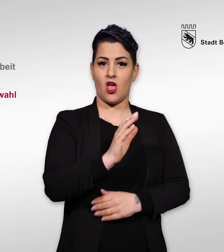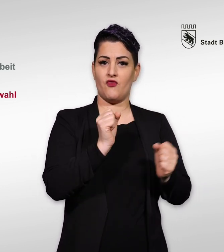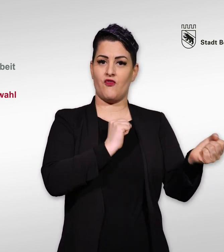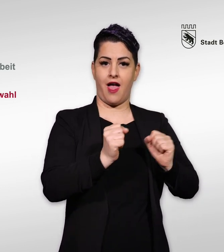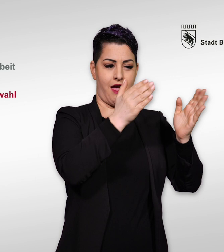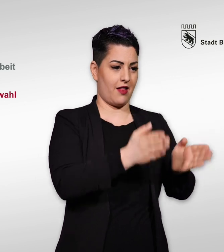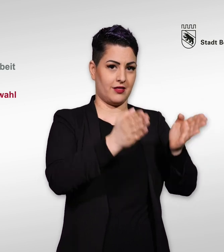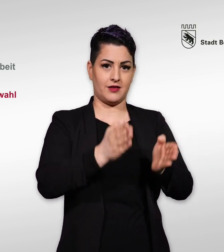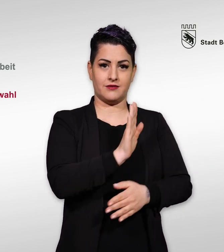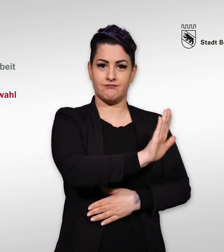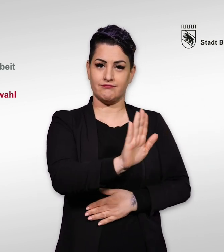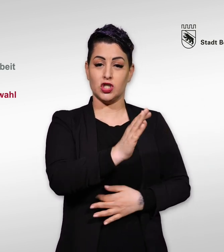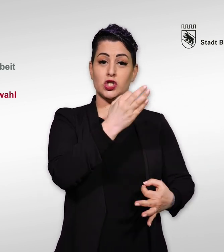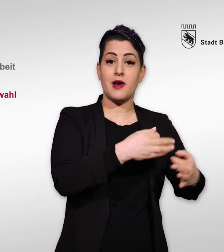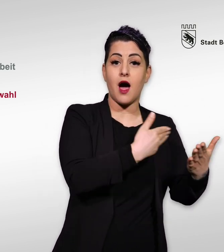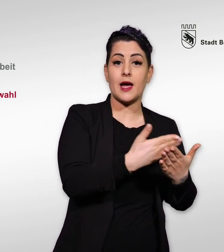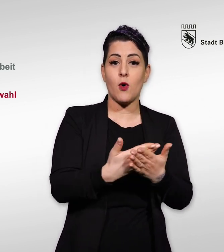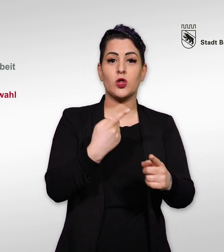oder «typisch männlichen» Verhaltensweisen, Spielangeboten